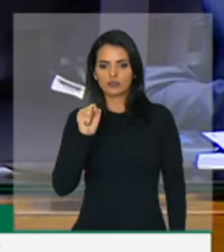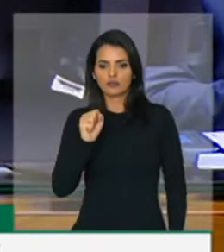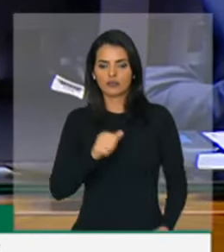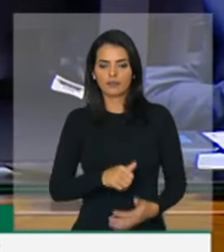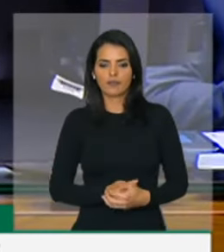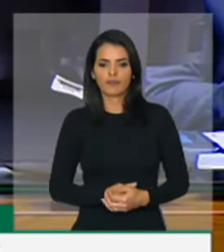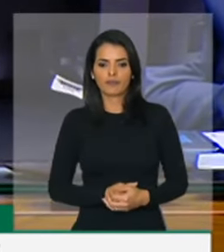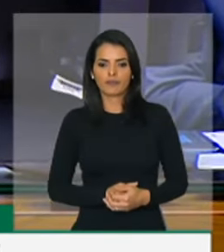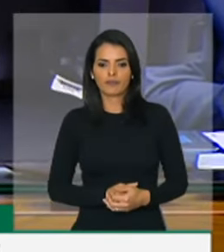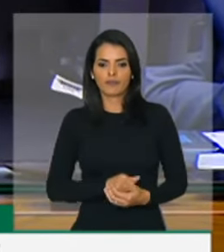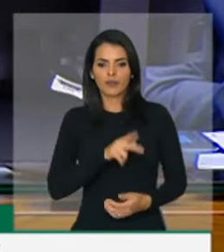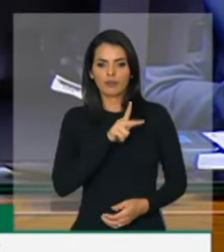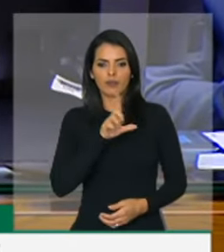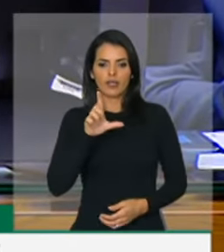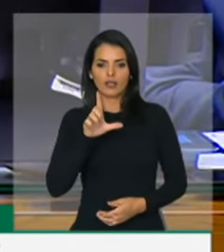ORIENTA O PL?